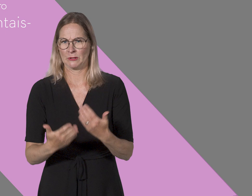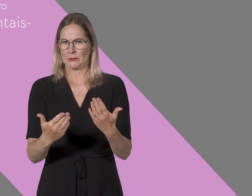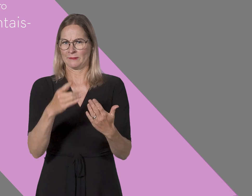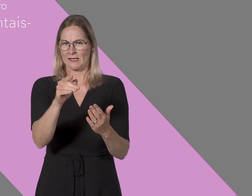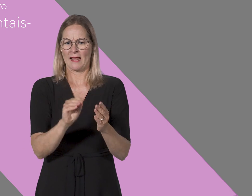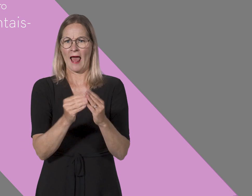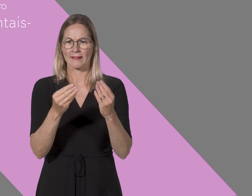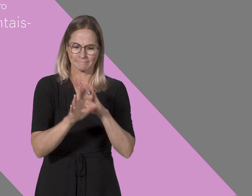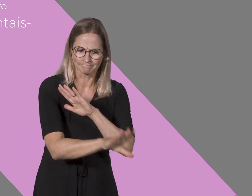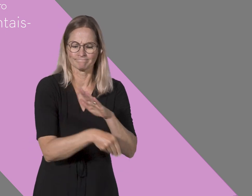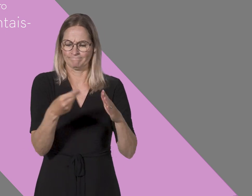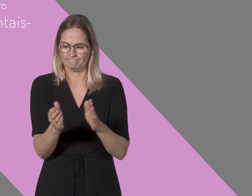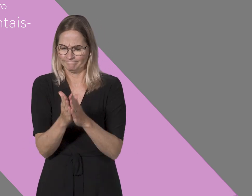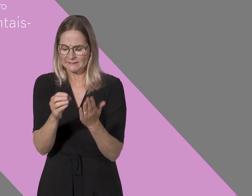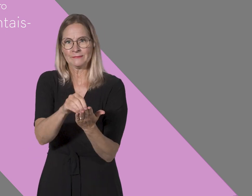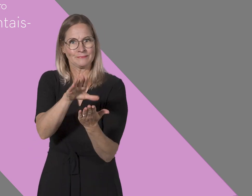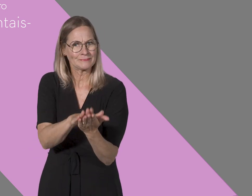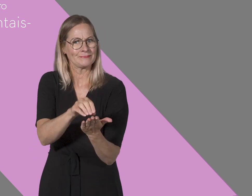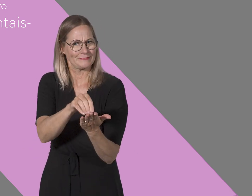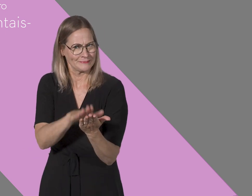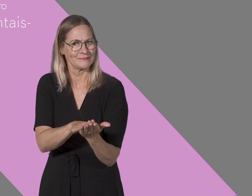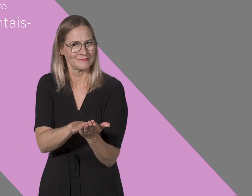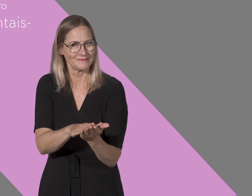Nyt on siis korkea aika kaivaa kalenterinne esiin!